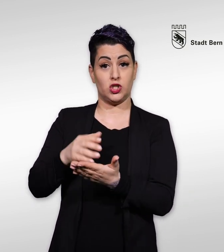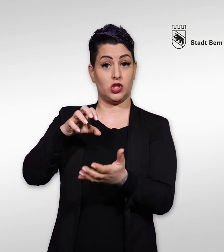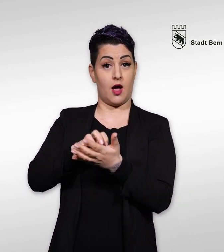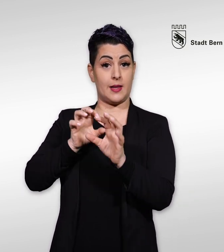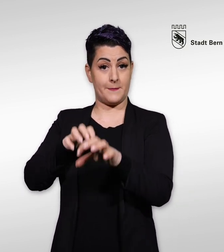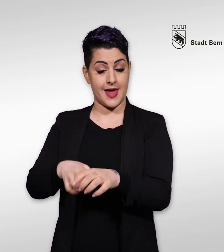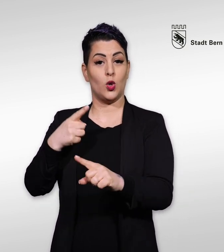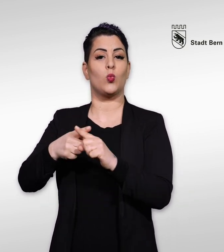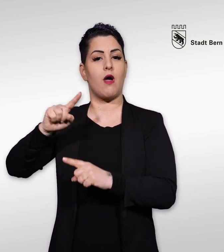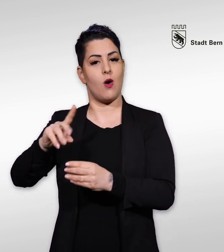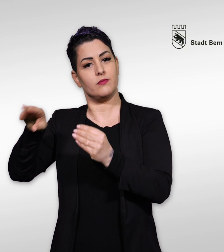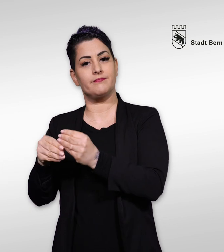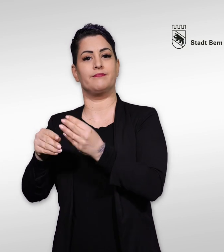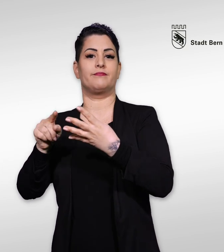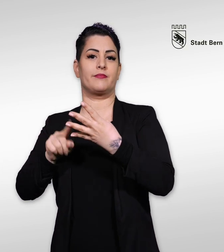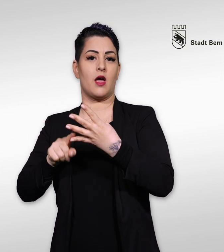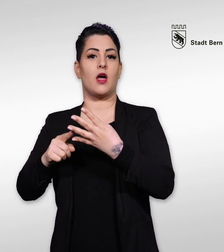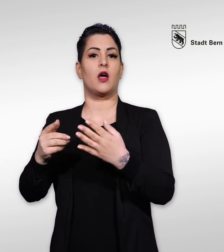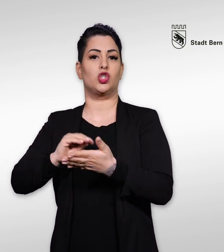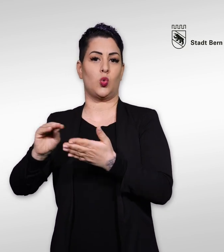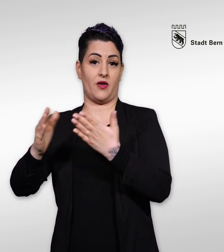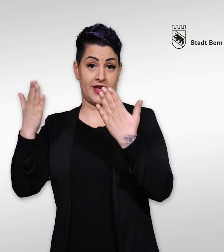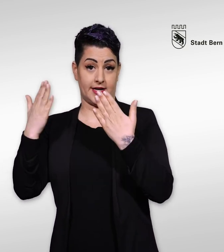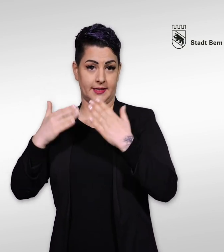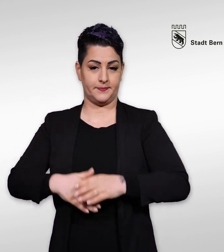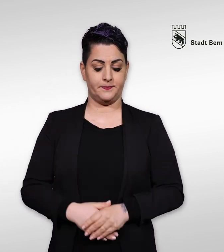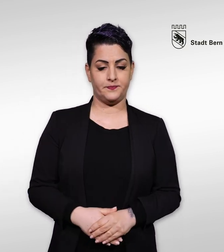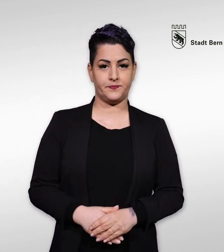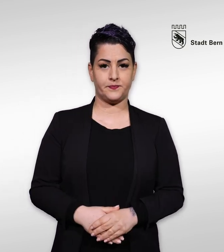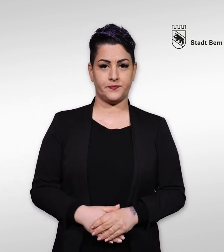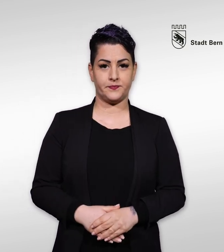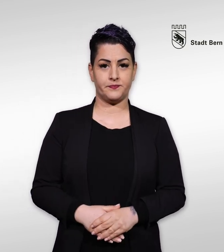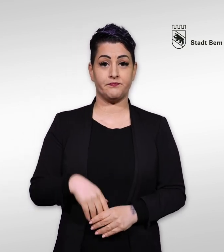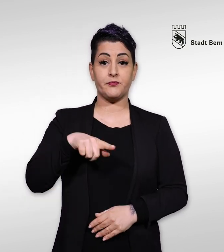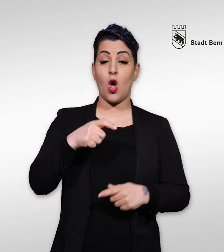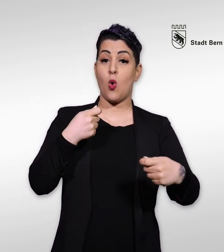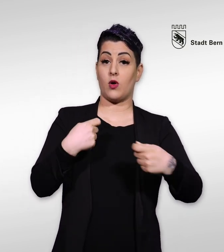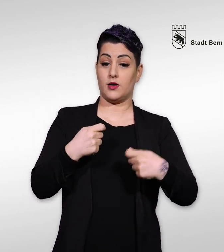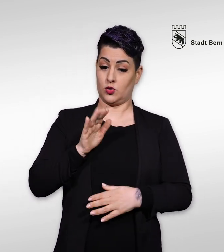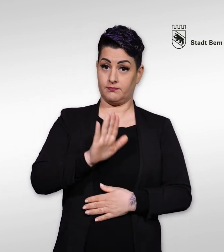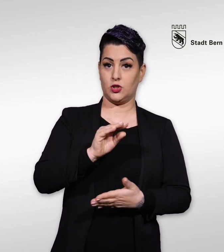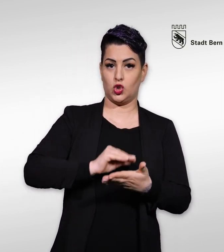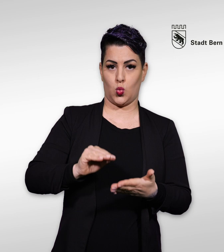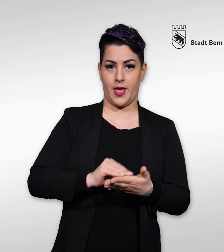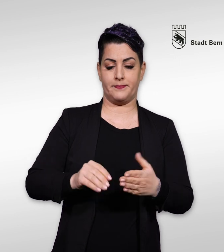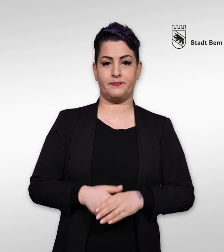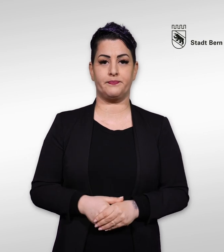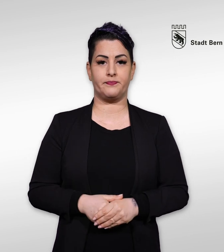der Stadt Bern sowie zu den Schulferien. Die Organisation der Schule